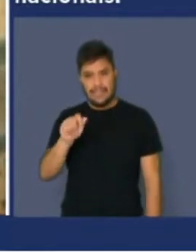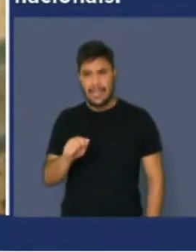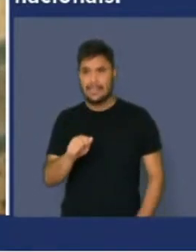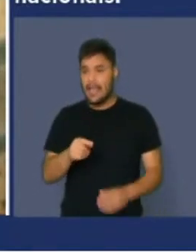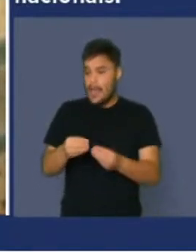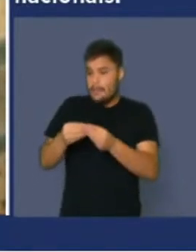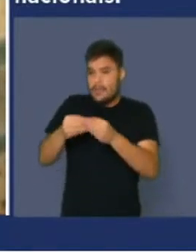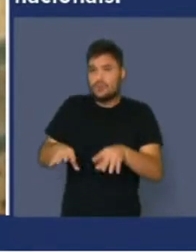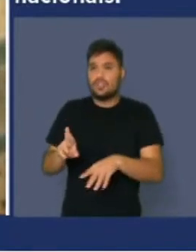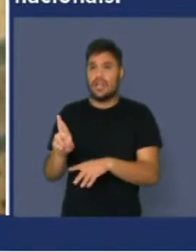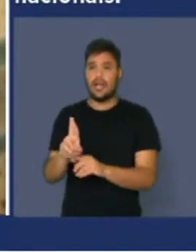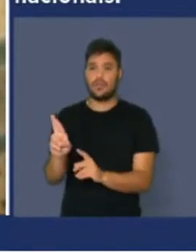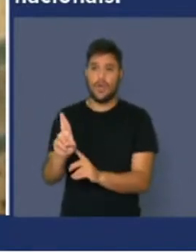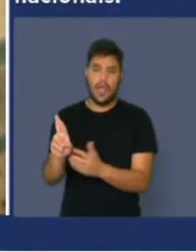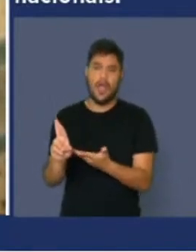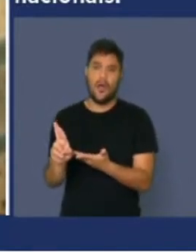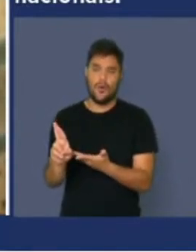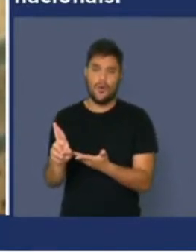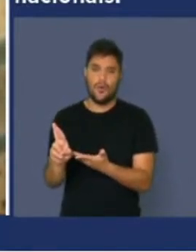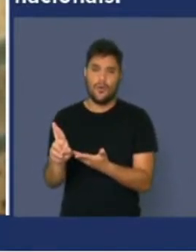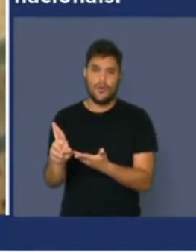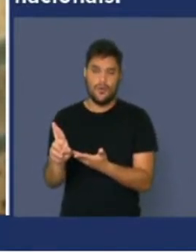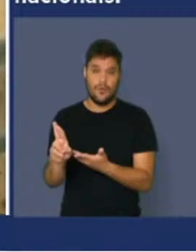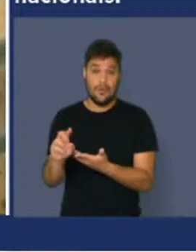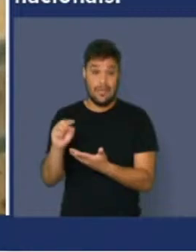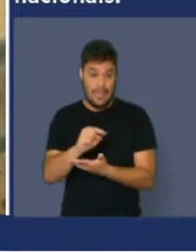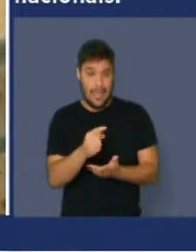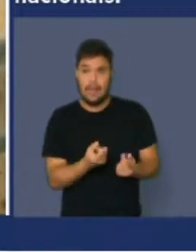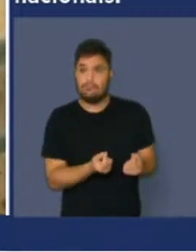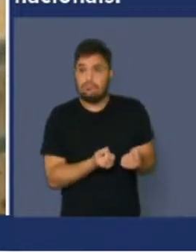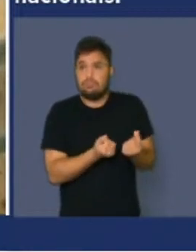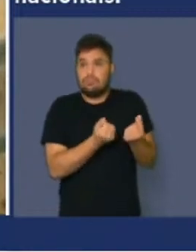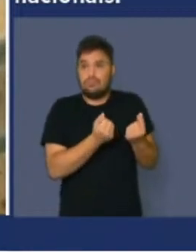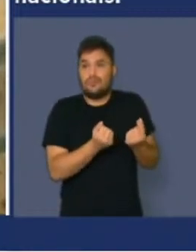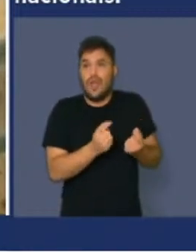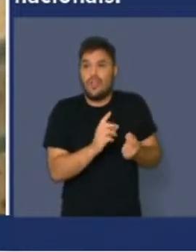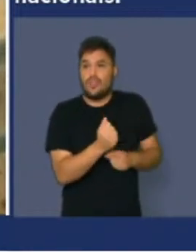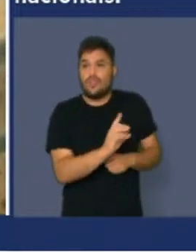SEUS GANHOS EM DÓLAR CADA VEZ MAIORES. MAS NÃO É SÓ O GANHO EM DÓLAR DO PAULO GUEDES QUE JÁ É GRAVÍSSIMO,